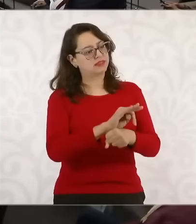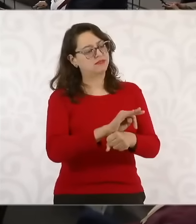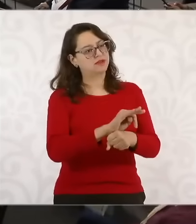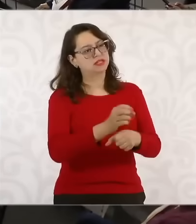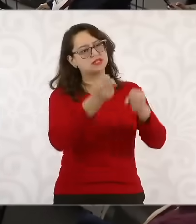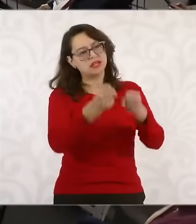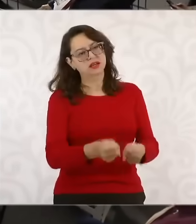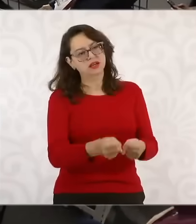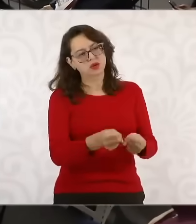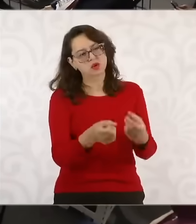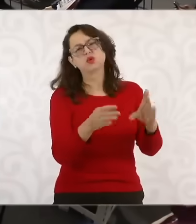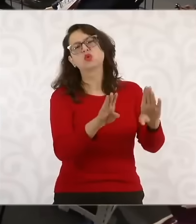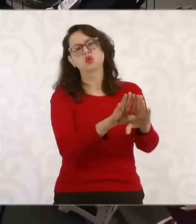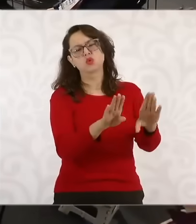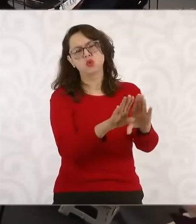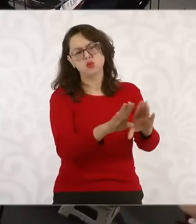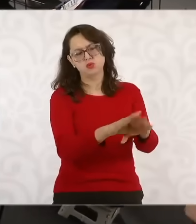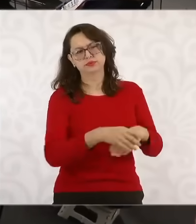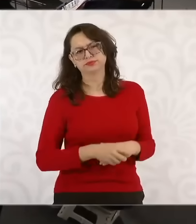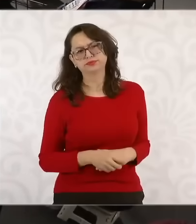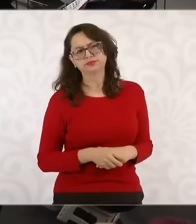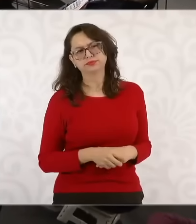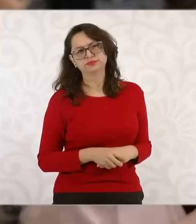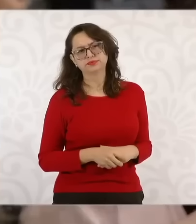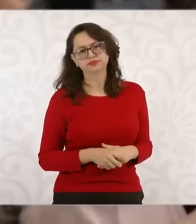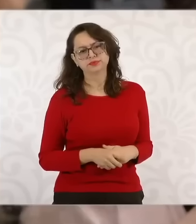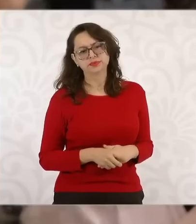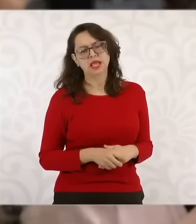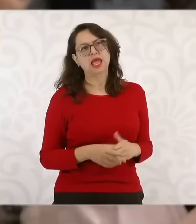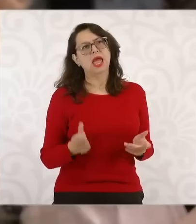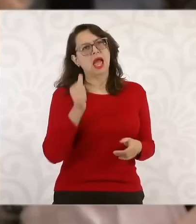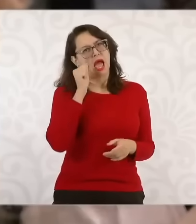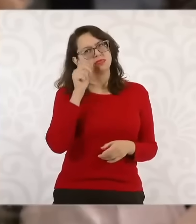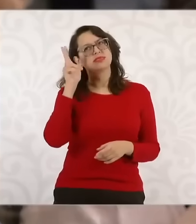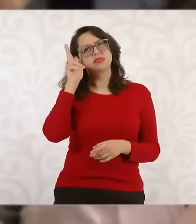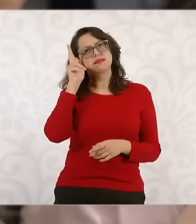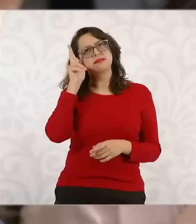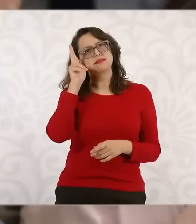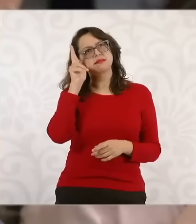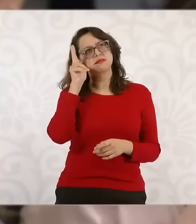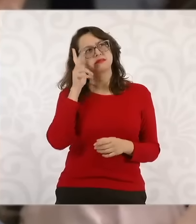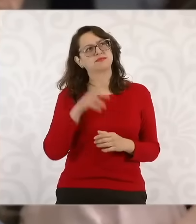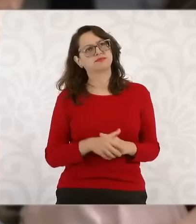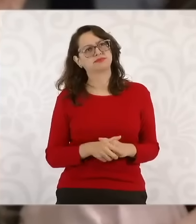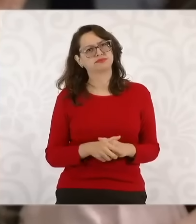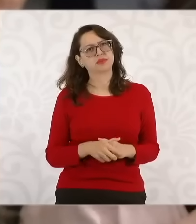Desde antier nos comentaba, antier nos tocó este este apoyo todas estas becas de todos